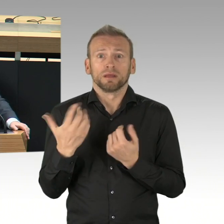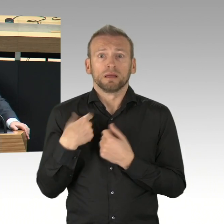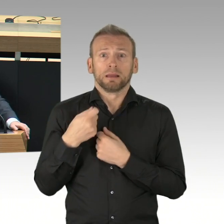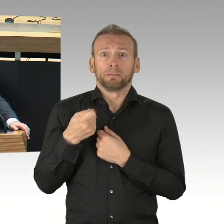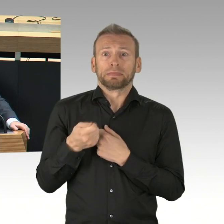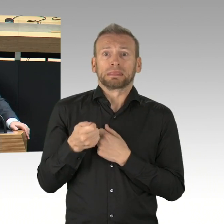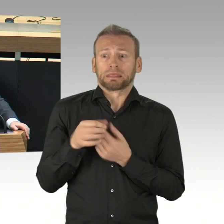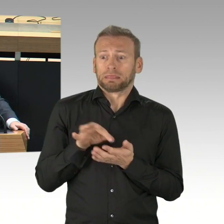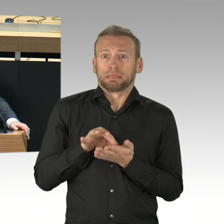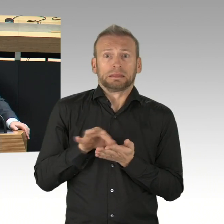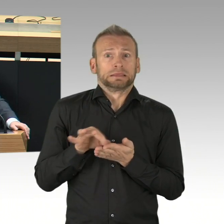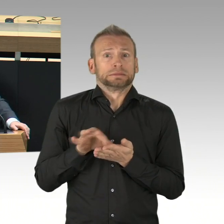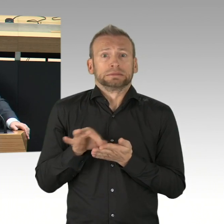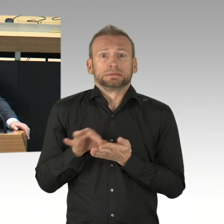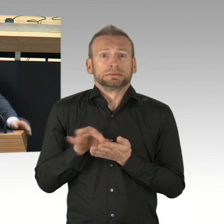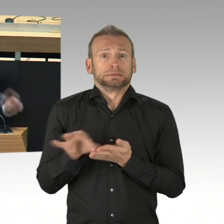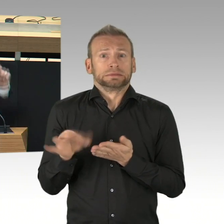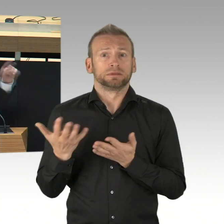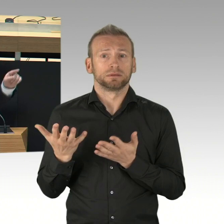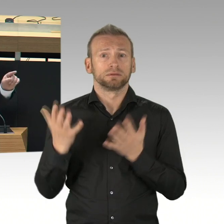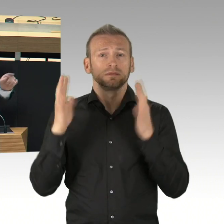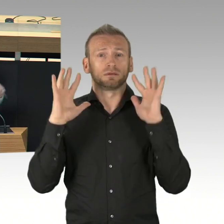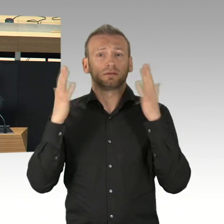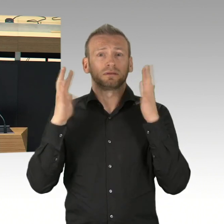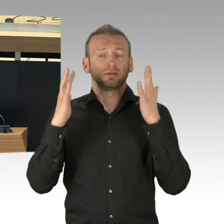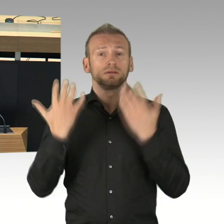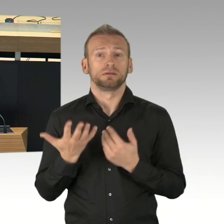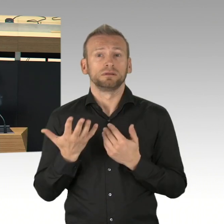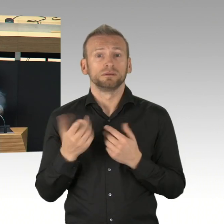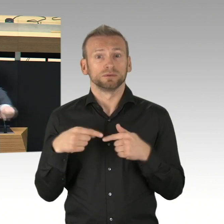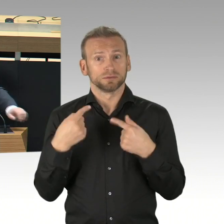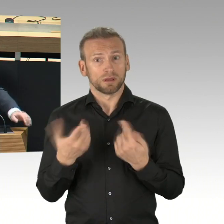Und das müssen sie natürlich, nee, Sie haben das Recht nicht verstanden, das habe ich Ihnen gerade vorgelesen.